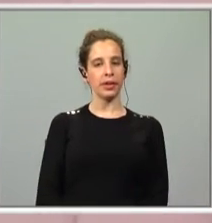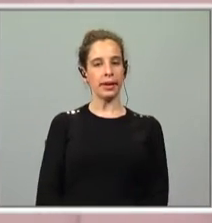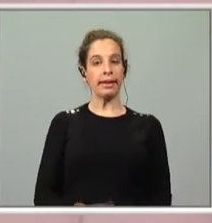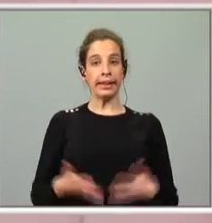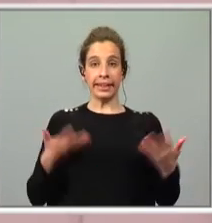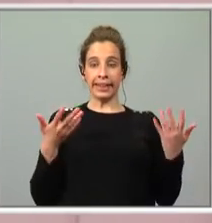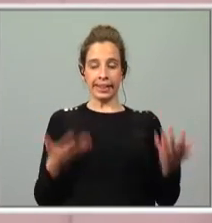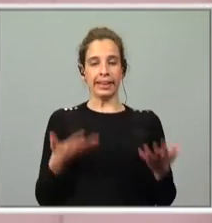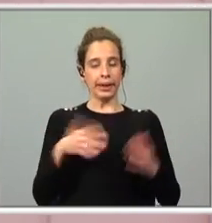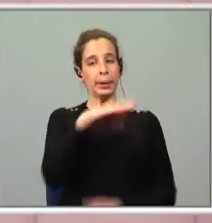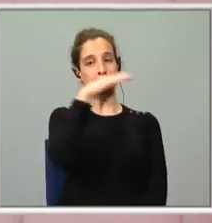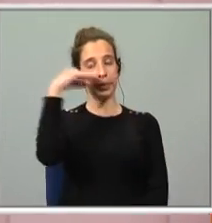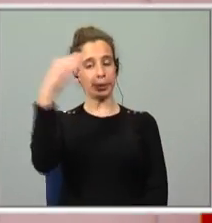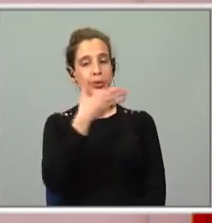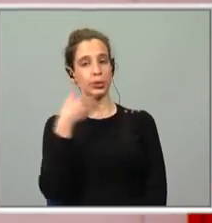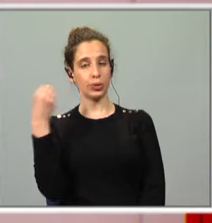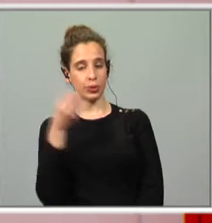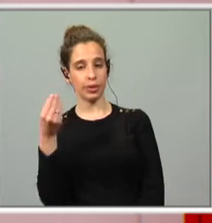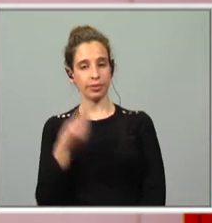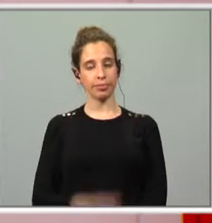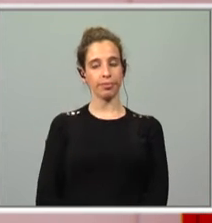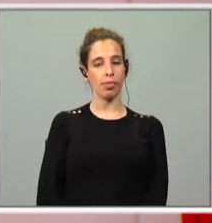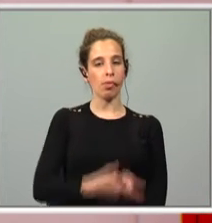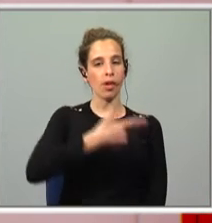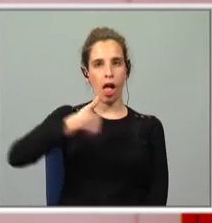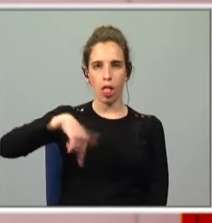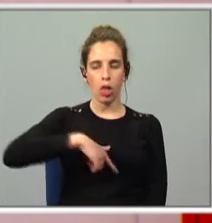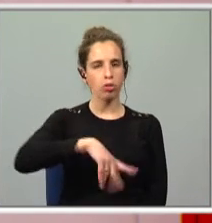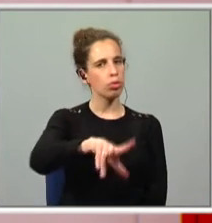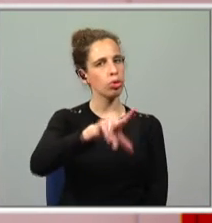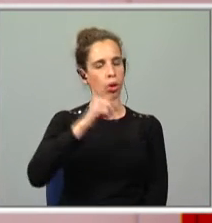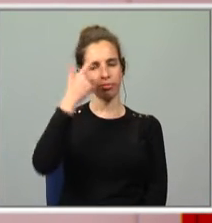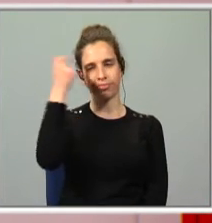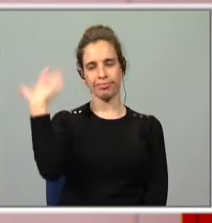agora adultos Jovens jovens adultos nós nunca nos esquecemos de voz aqui no 現在成年人年輕人年輕人我們我們永遠不會忘記這裡的聲音